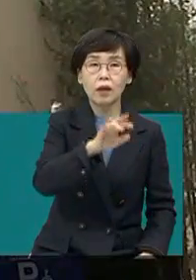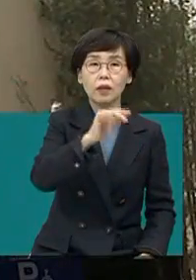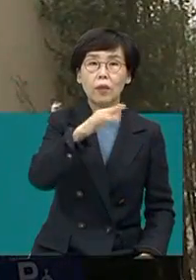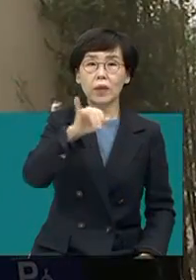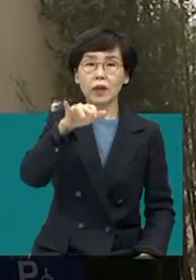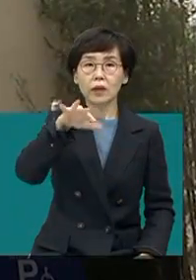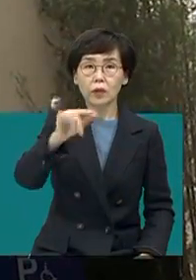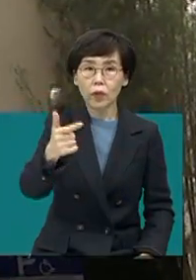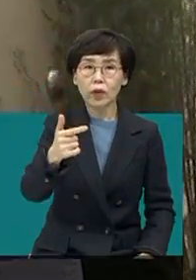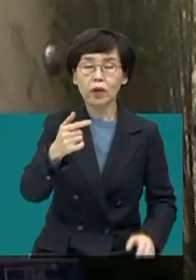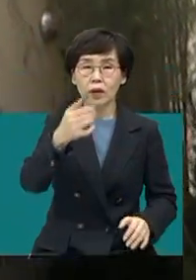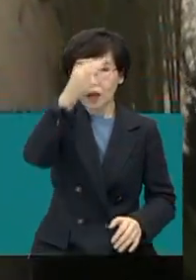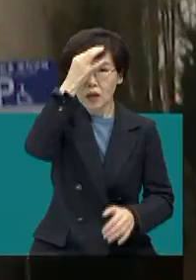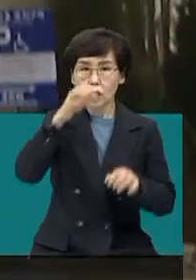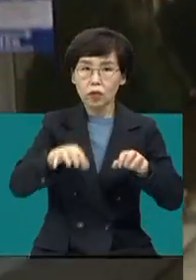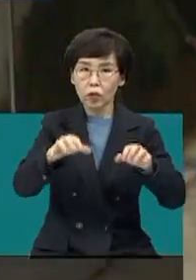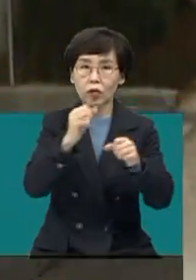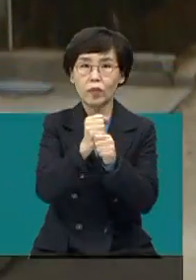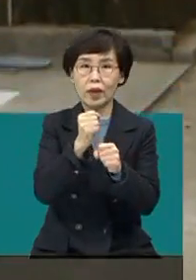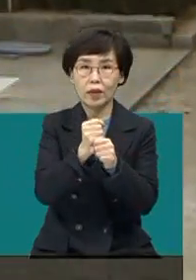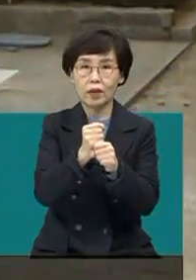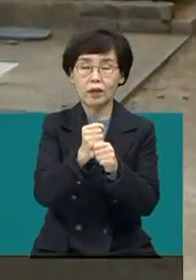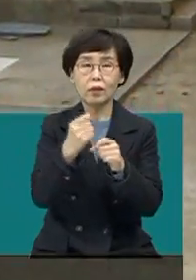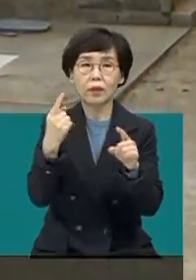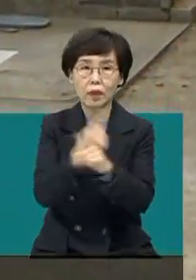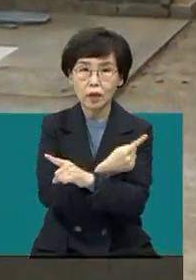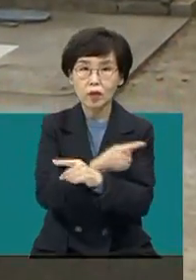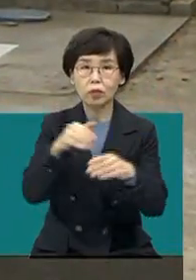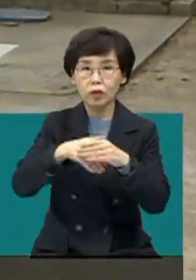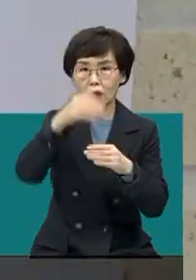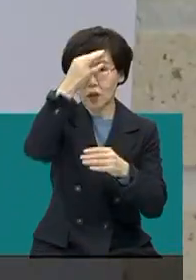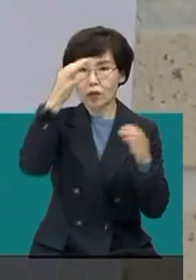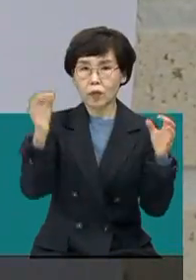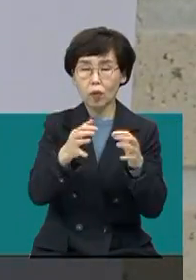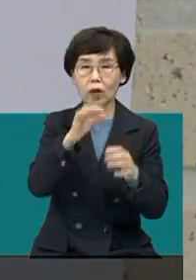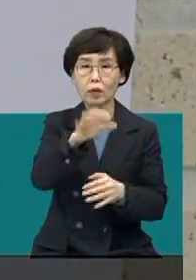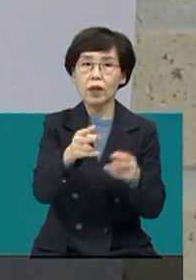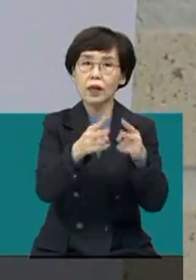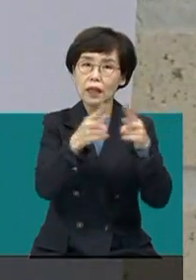탈바꿈시키는 사업의 하나로 만든 문화예술복합공간은 2층 규모로 공연실과